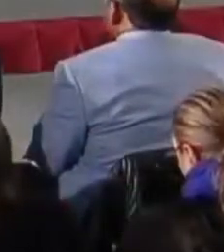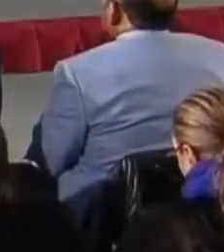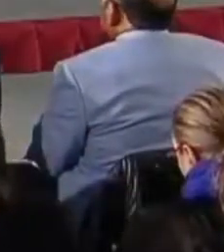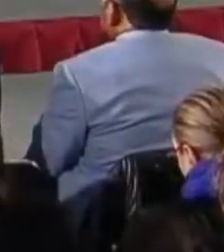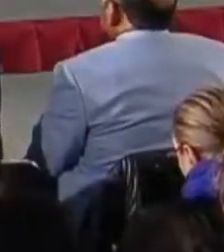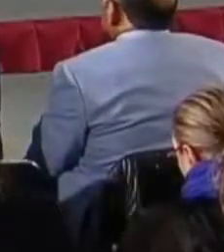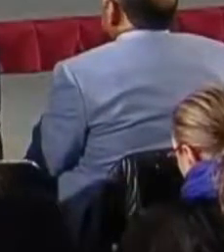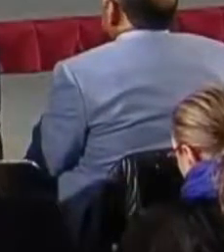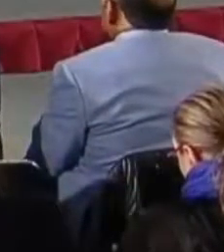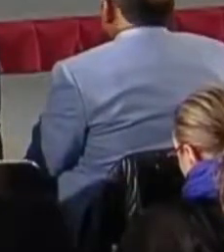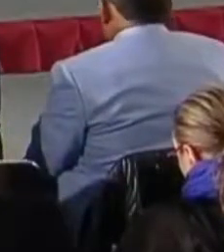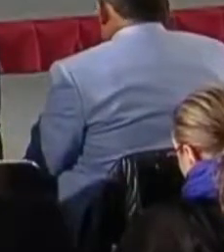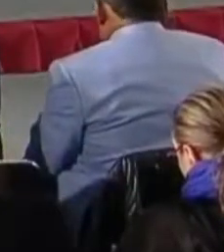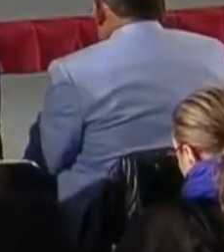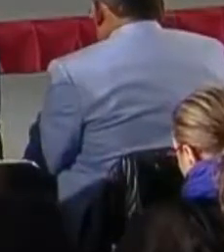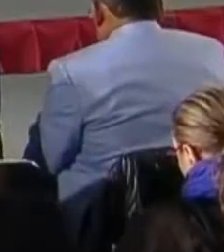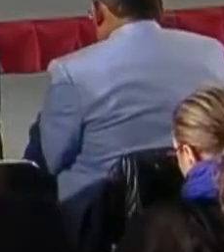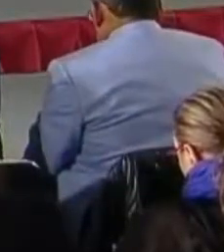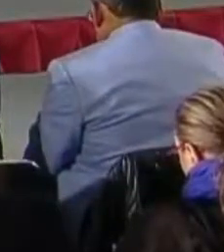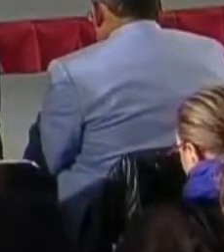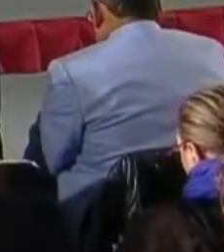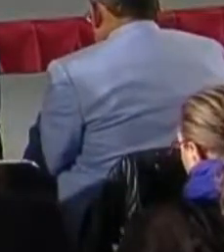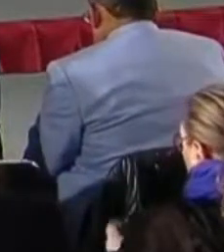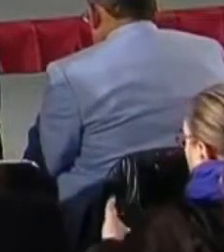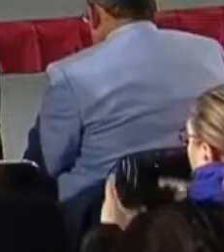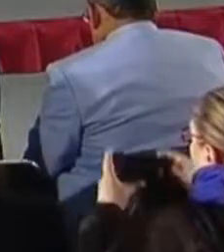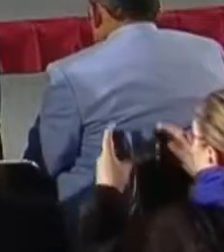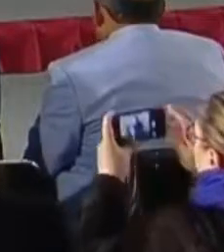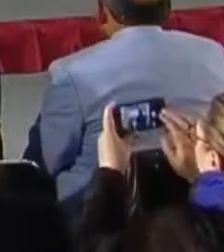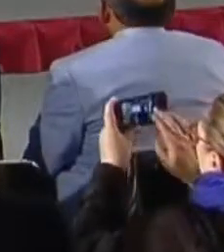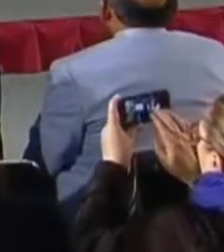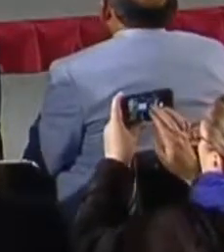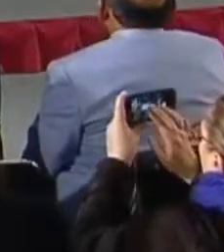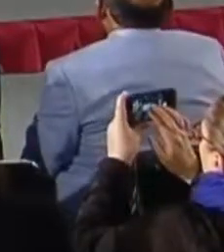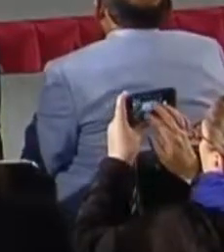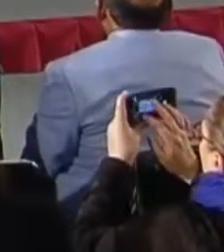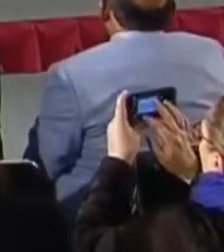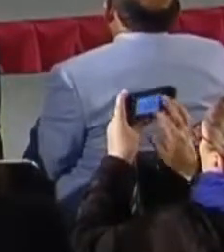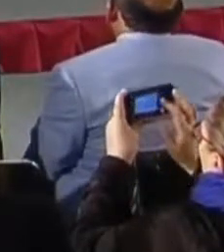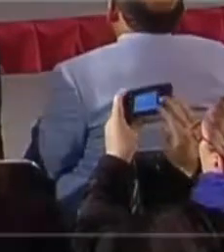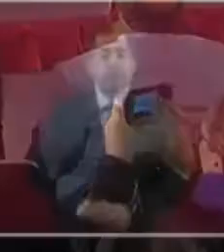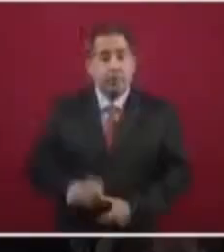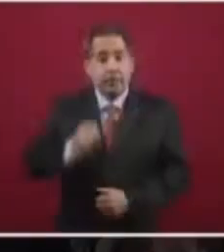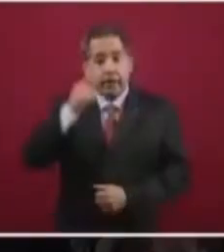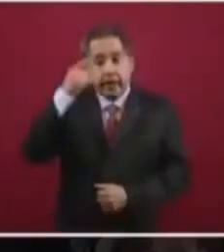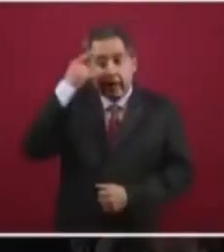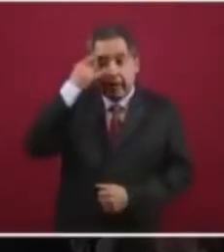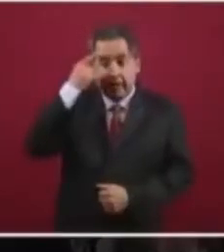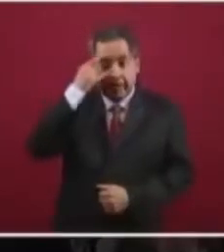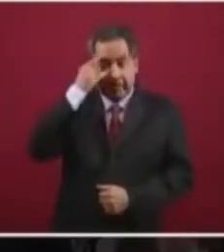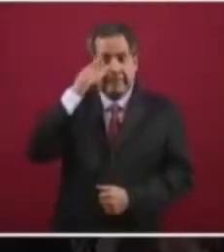En Campeche tiene una coordinación regional con 479 elementos de la Guardia Nacional,